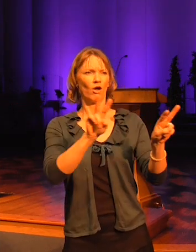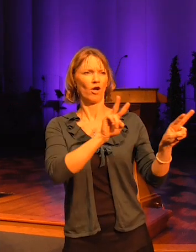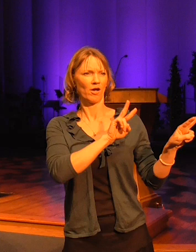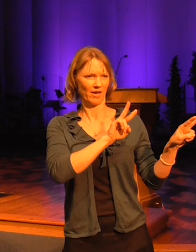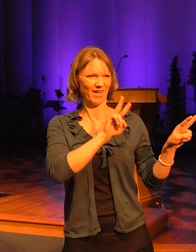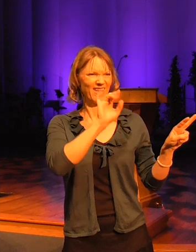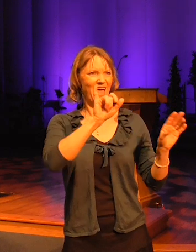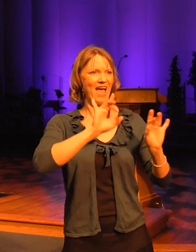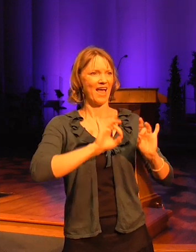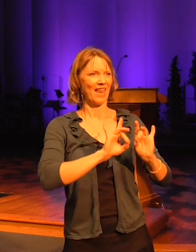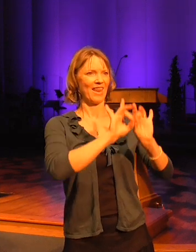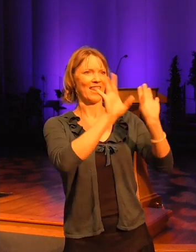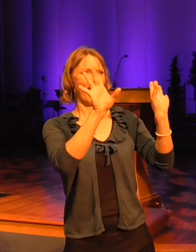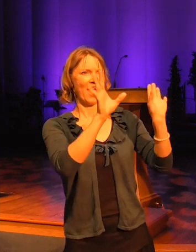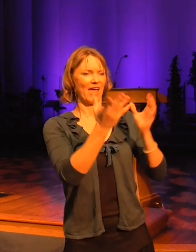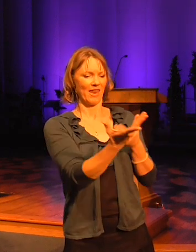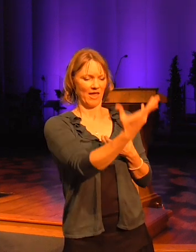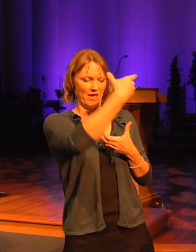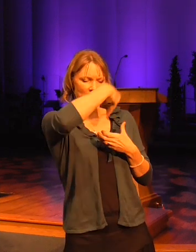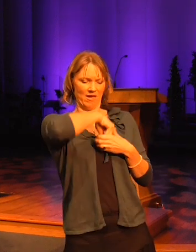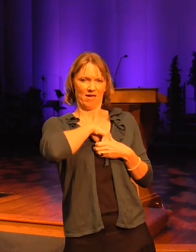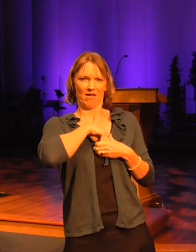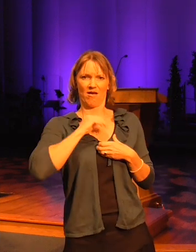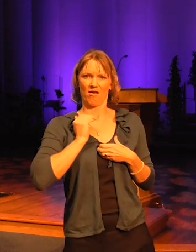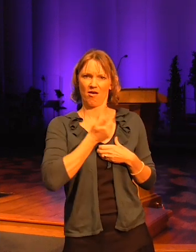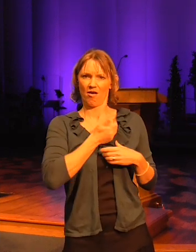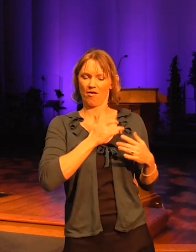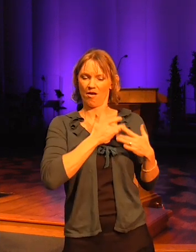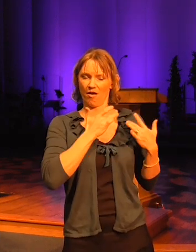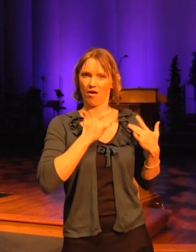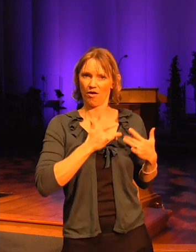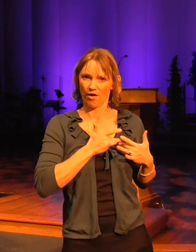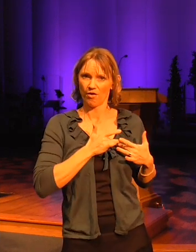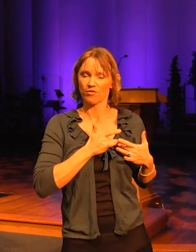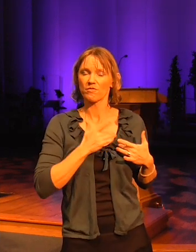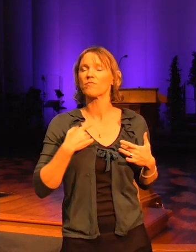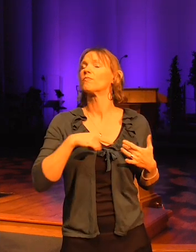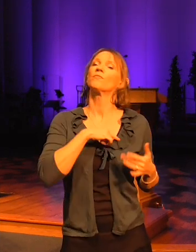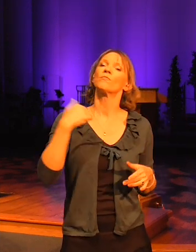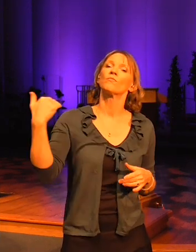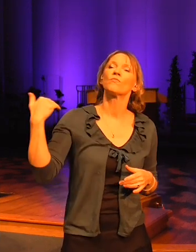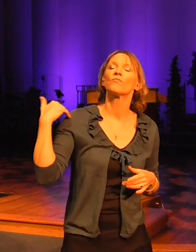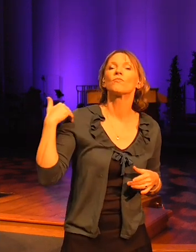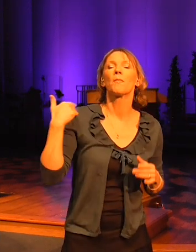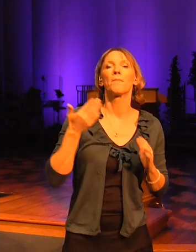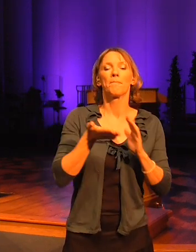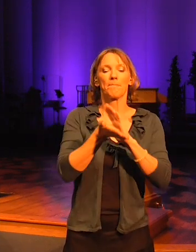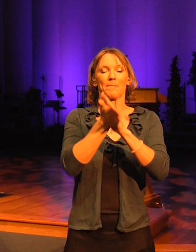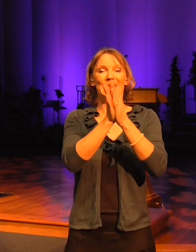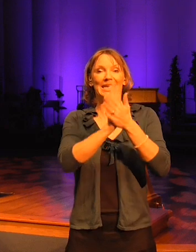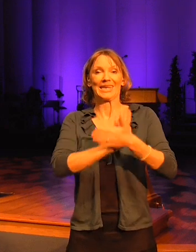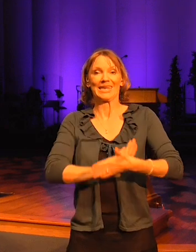y la traemos a nuestros corazones y se nos recuerda que la paz, la comprensión,